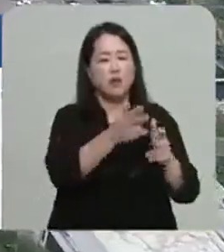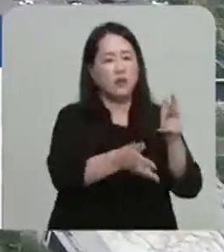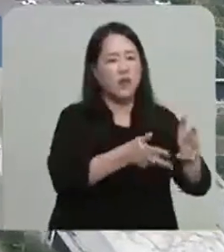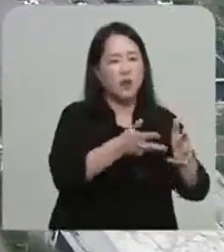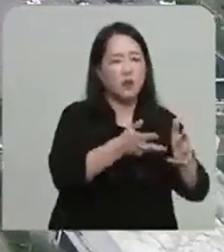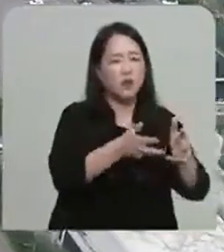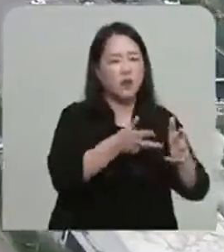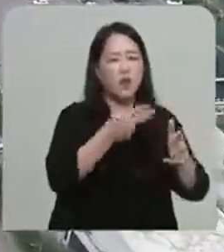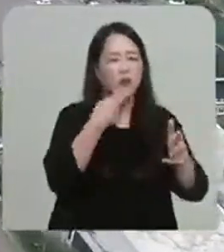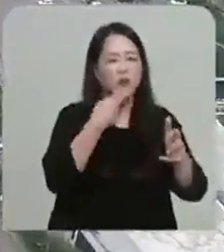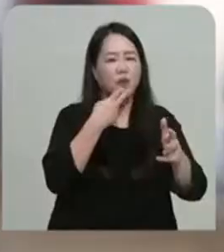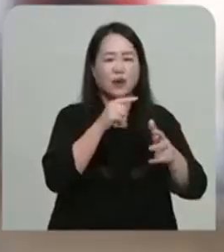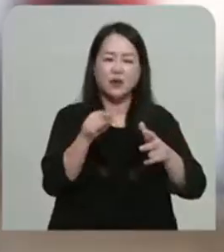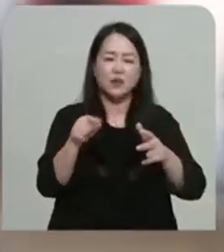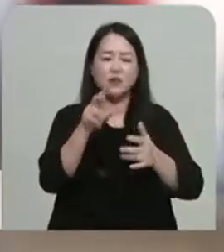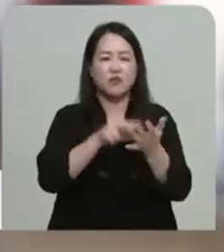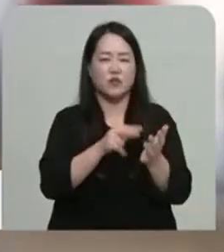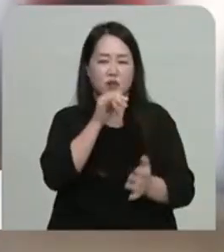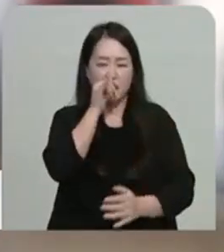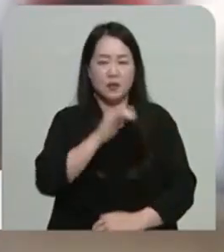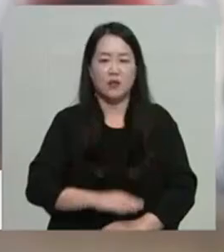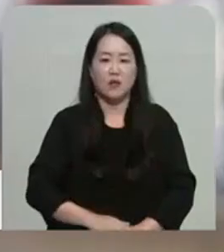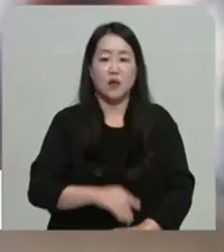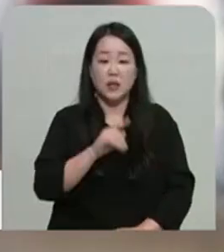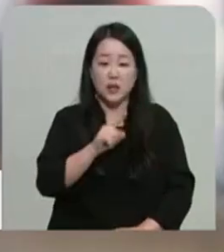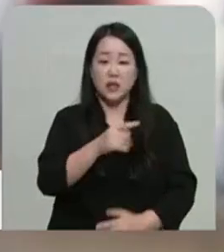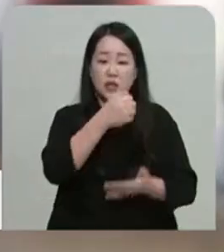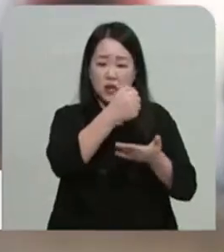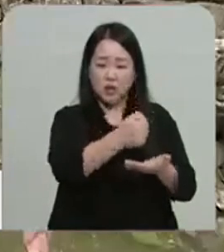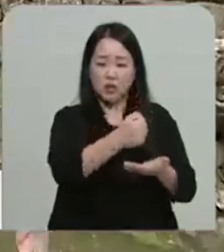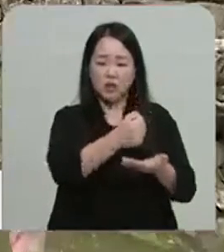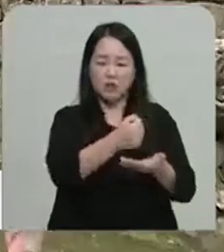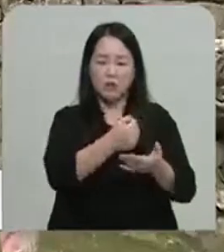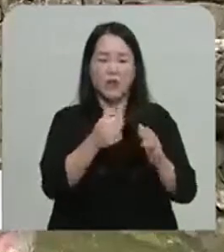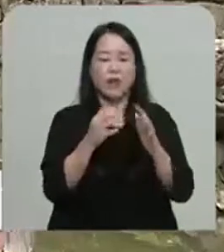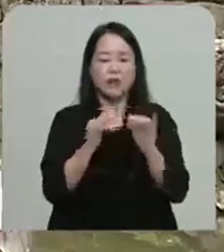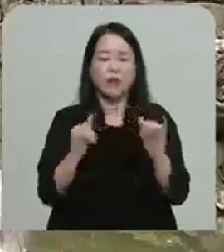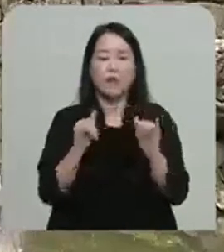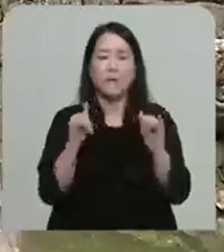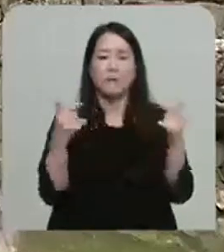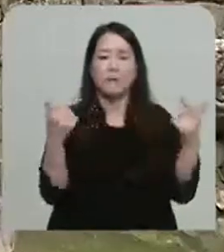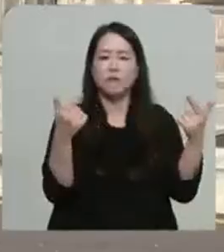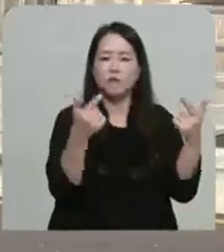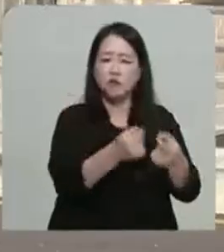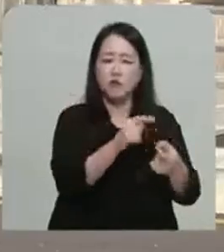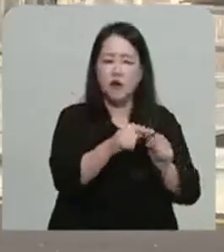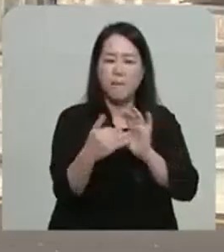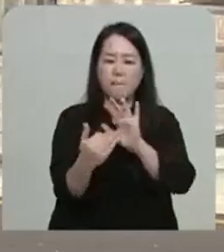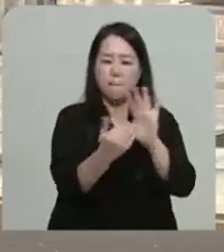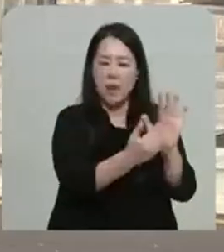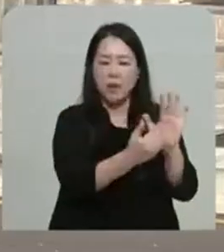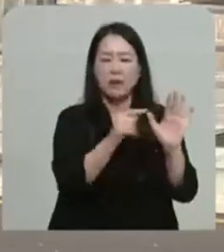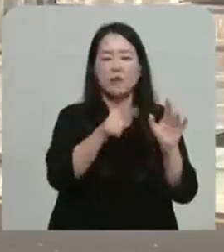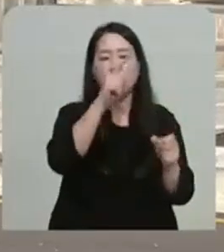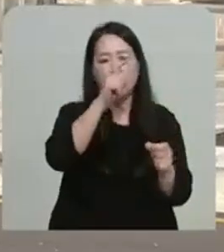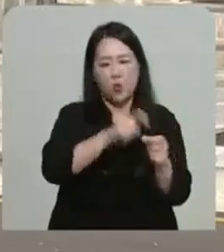시행 3년 차로 접어든 지방소멸 대응기금 인구 감소를 막겠다는 취지를 살리는 현실적인 방안이 시급합니다.